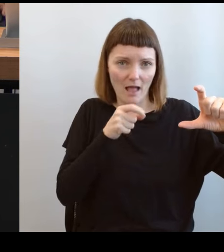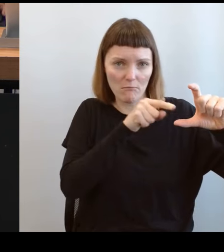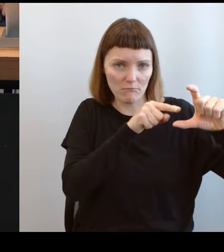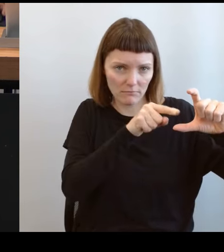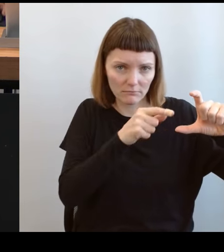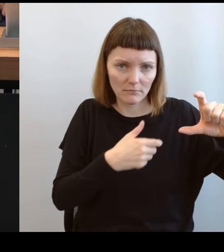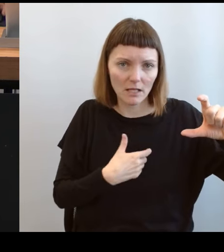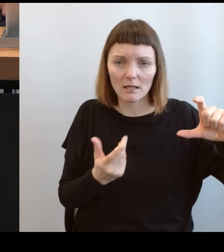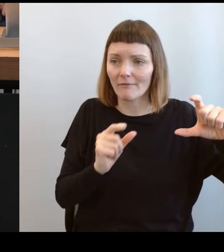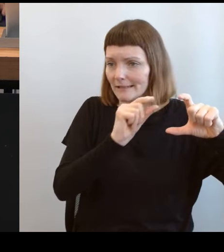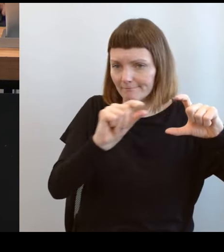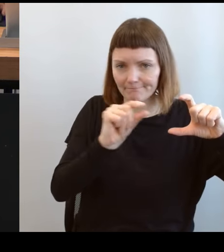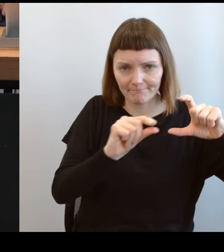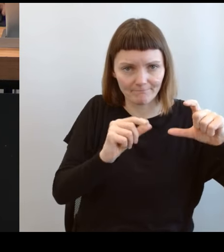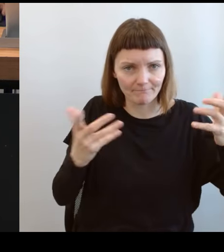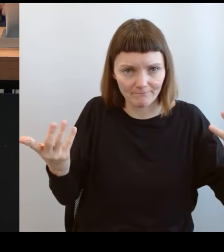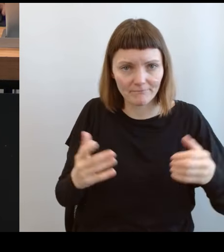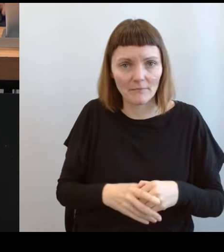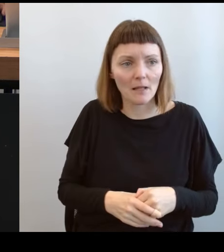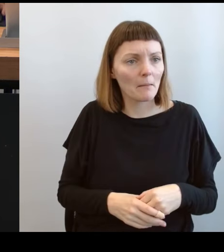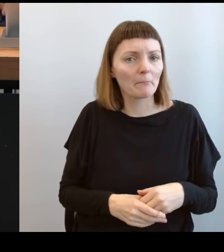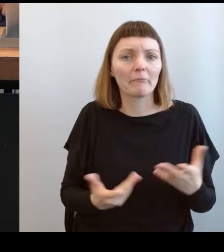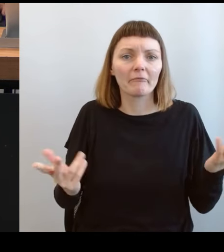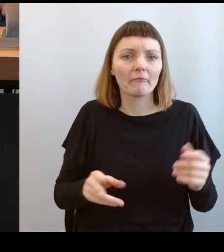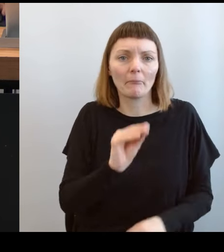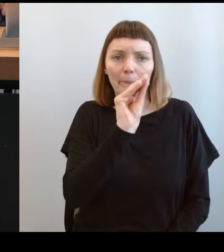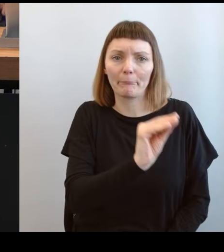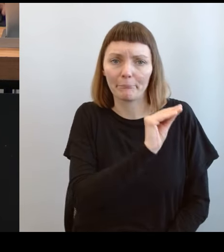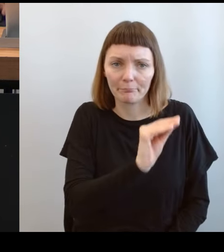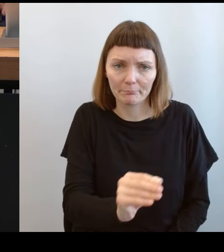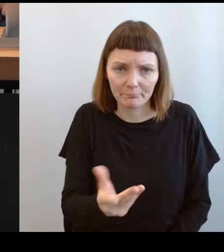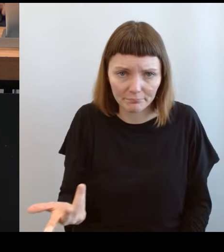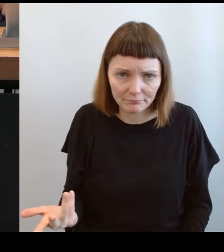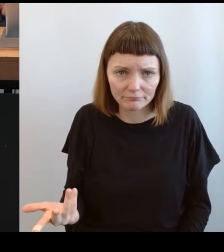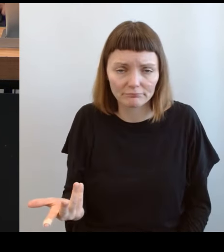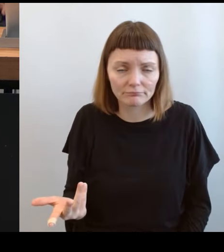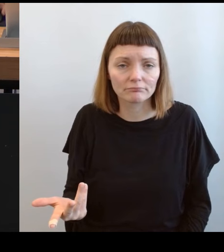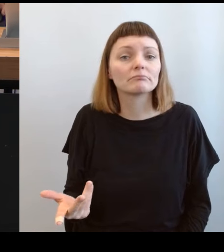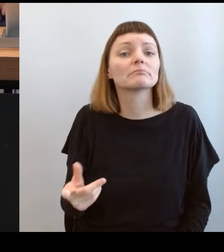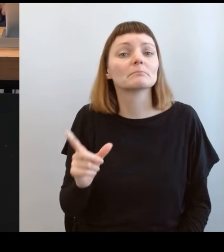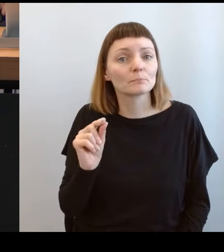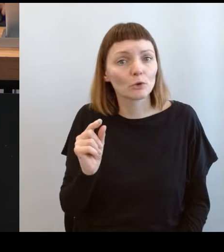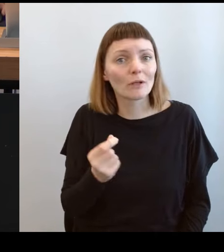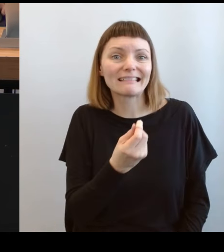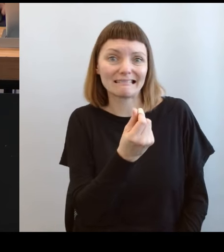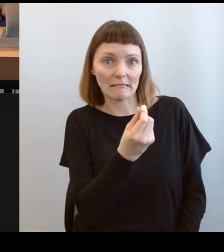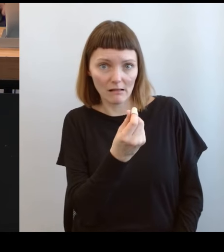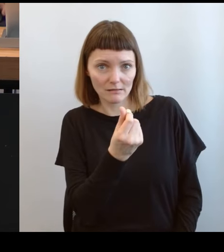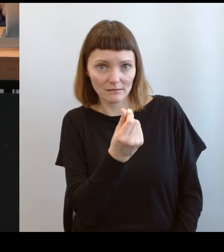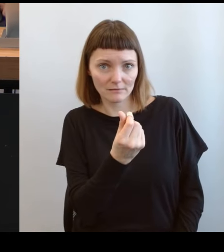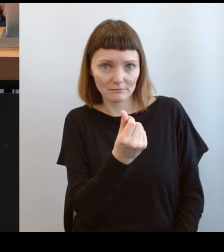drängt sich schon der Verdacht auf, dass dieses Geld ohne Aufwüchse in diesen Bereichen, die wir schon im Haushalt verankert